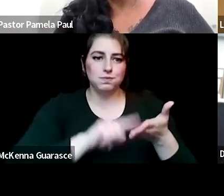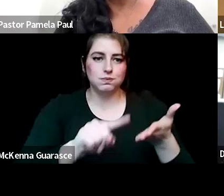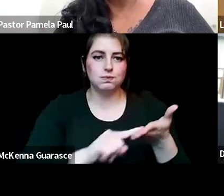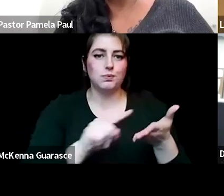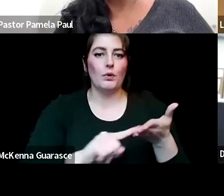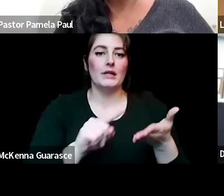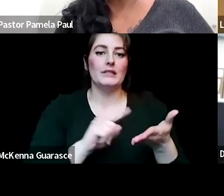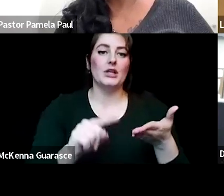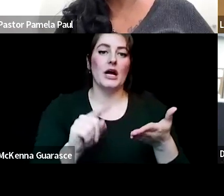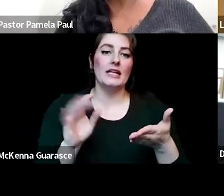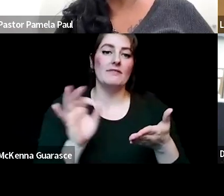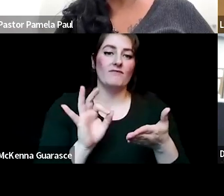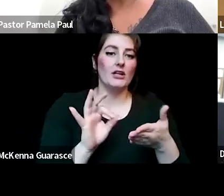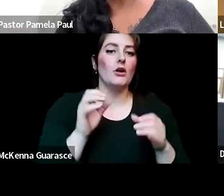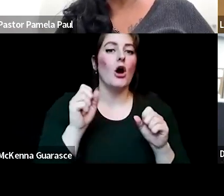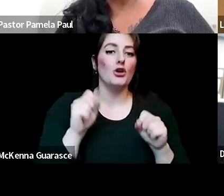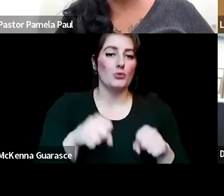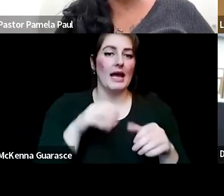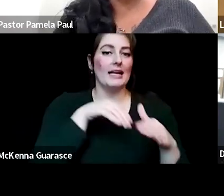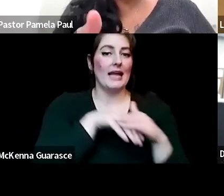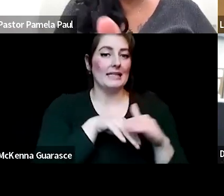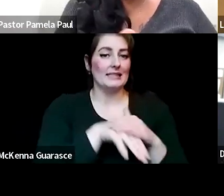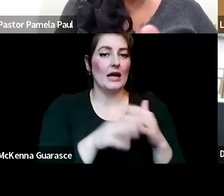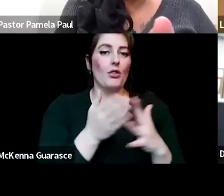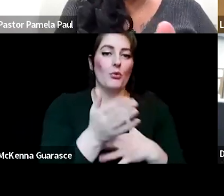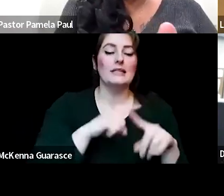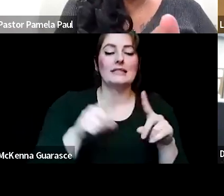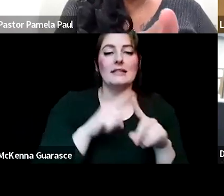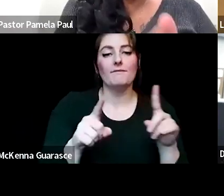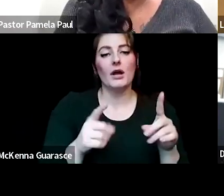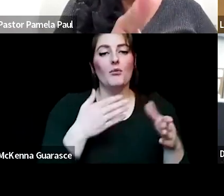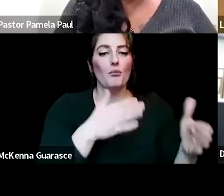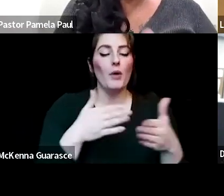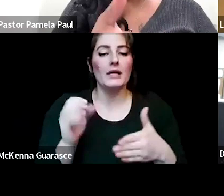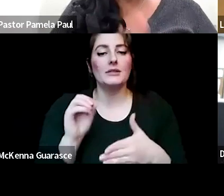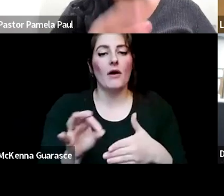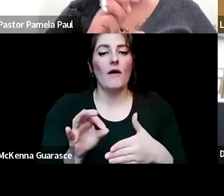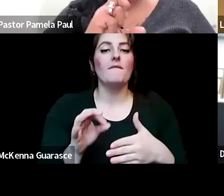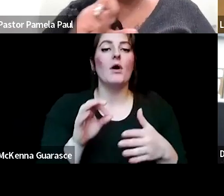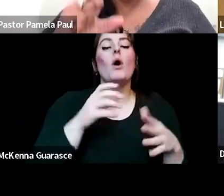y podrán acceder a ella a través de las diferentes agencias